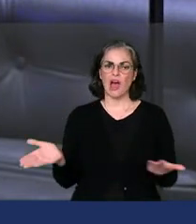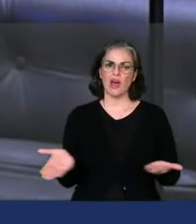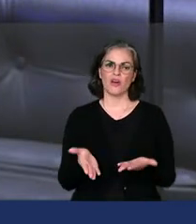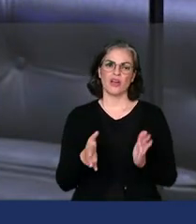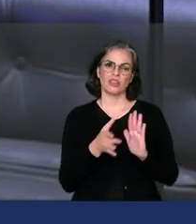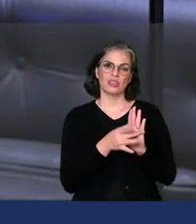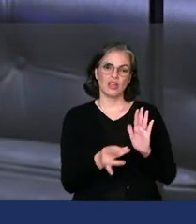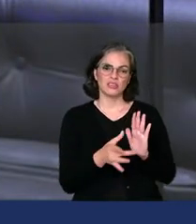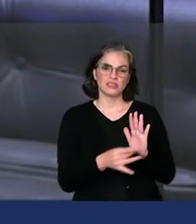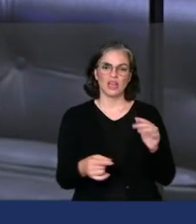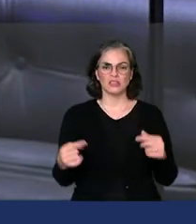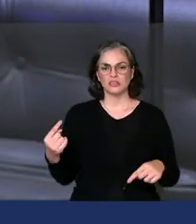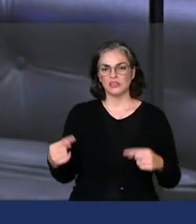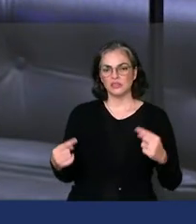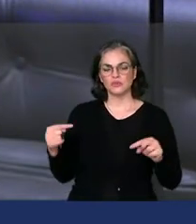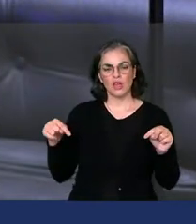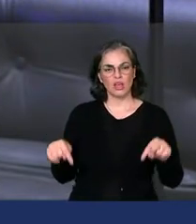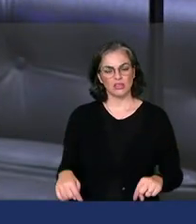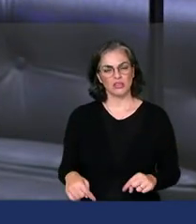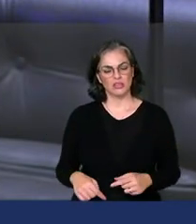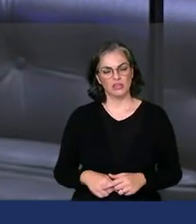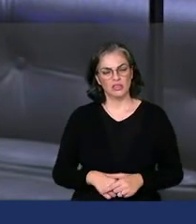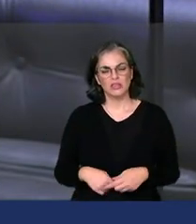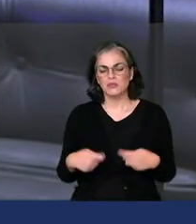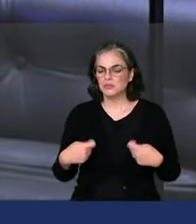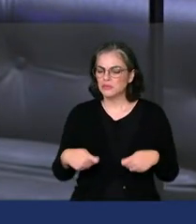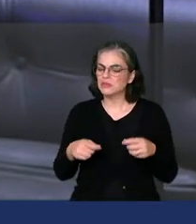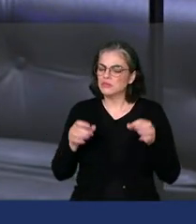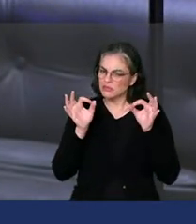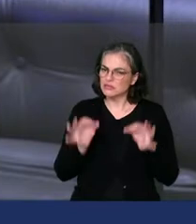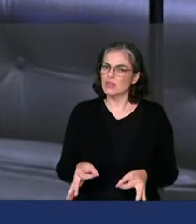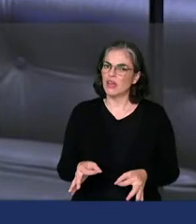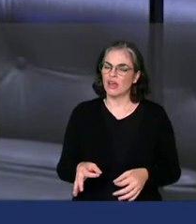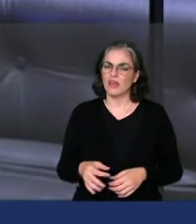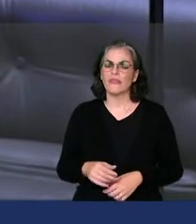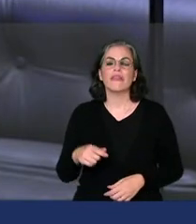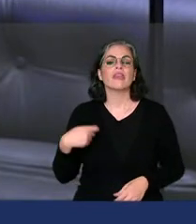VAMOS AQUI DISCUTIR AS EMENDAS E DESTAQUES, MAS POR UMA QUESTÃO DE JUSTIÇA. SEGMENTO QUE MAIS VAI ESTAR NO FRONTE,